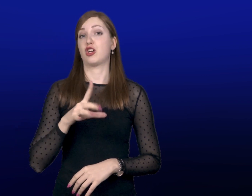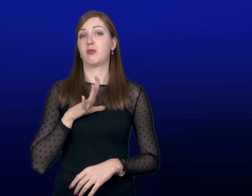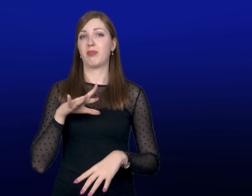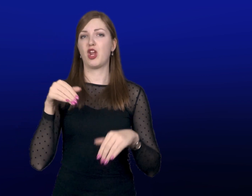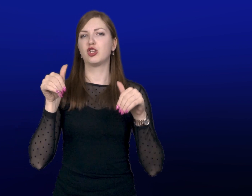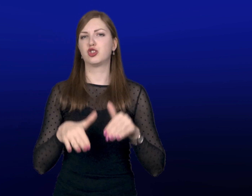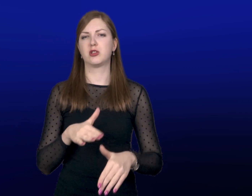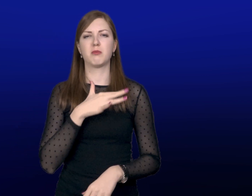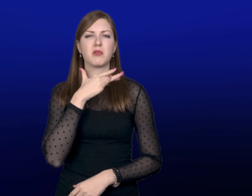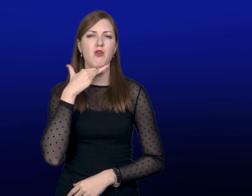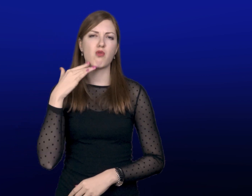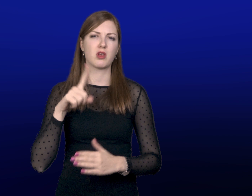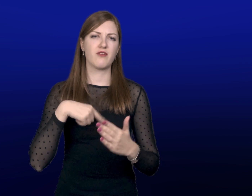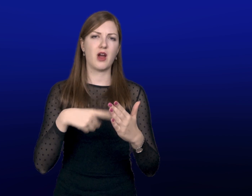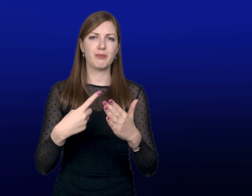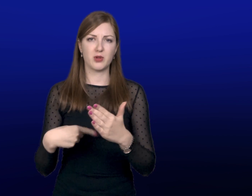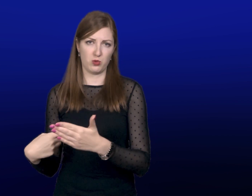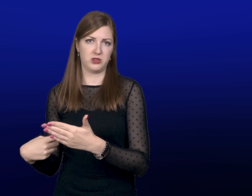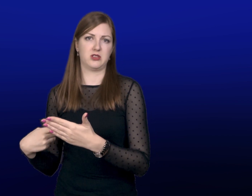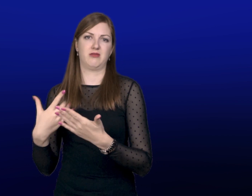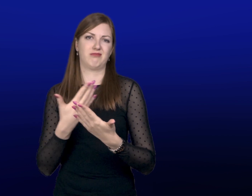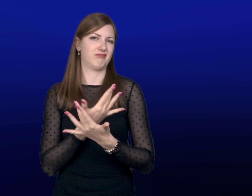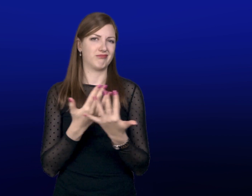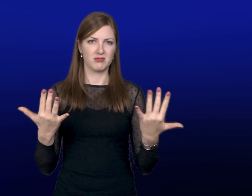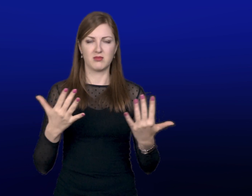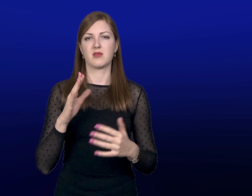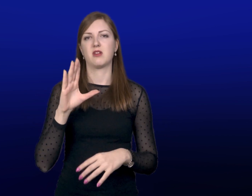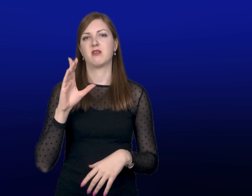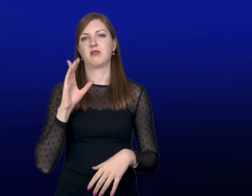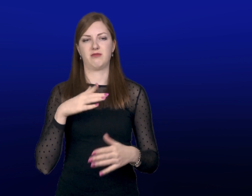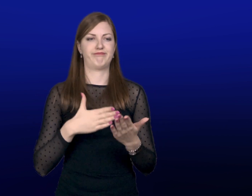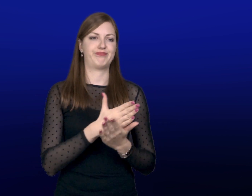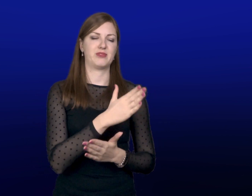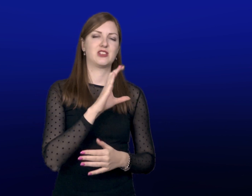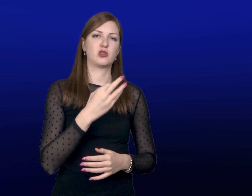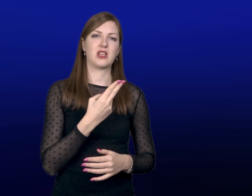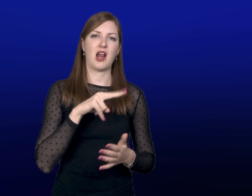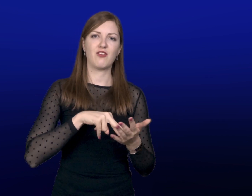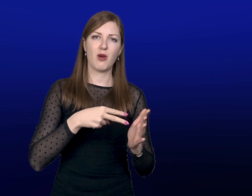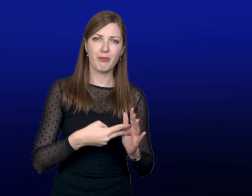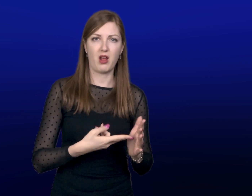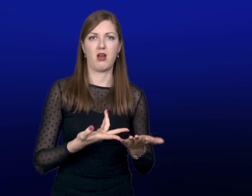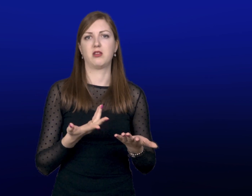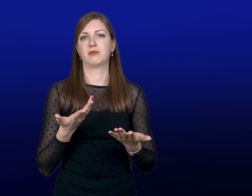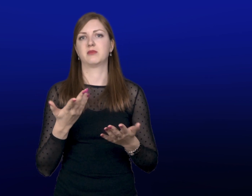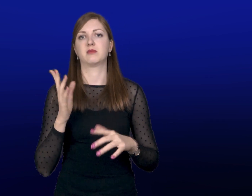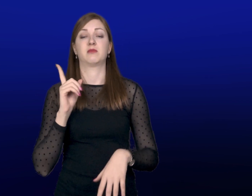Были решены многие вопросы социального плана: